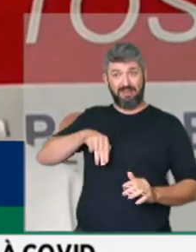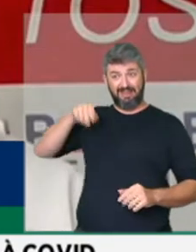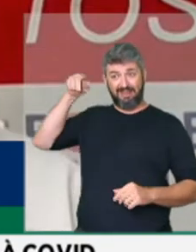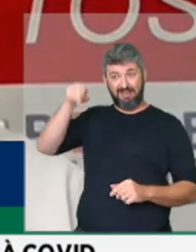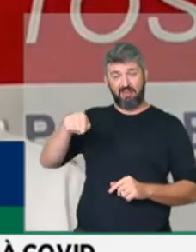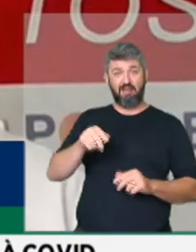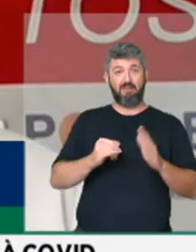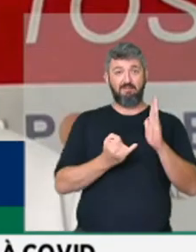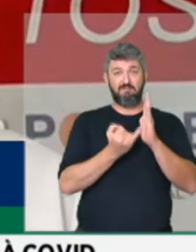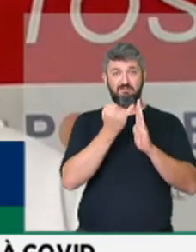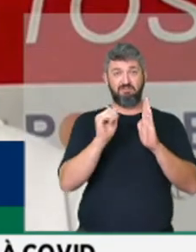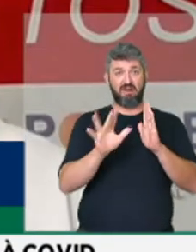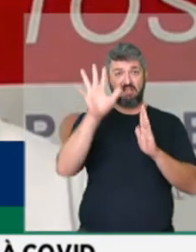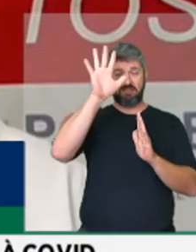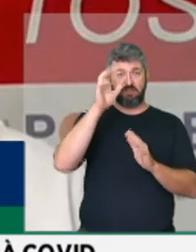40, QUASE 40%. O ÓLEO DIESEL